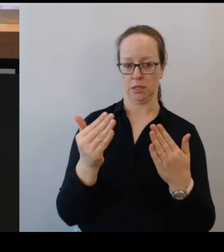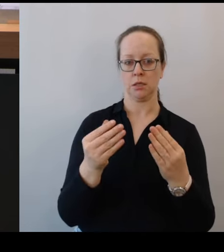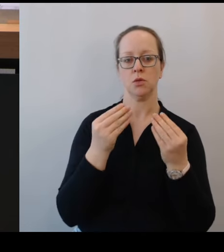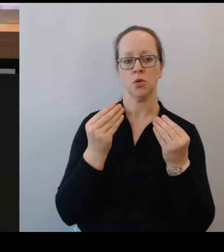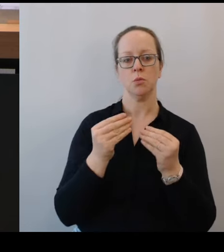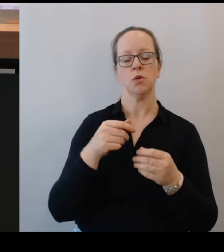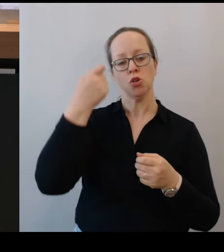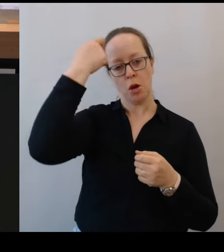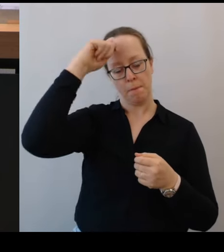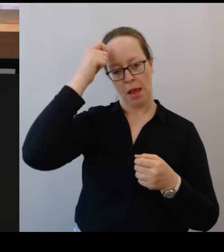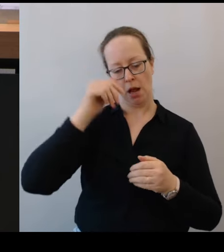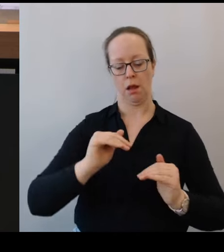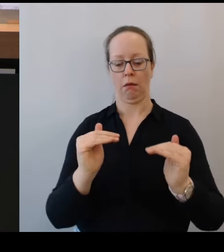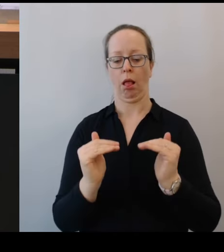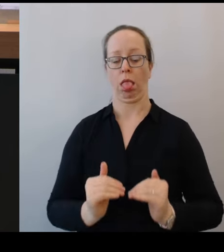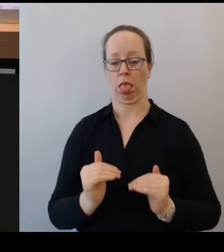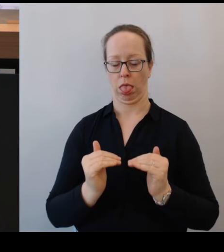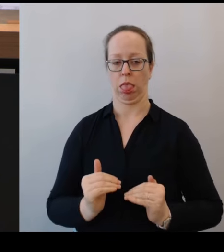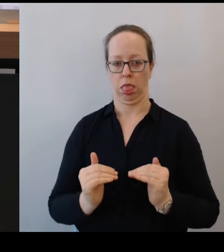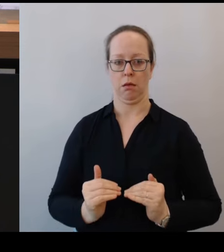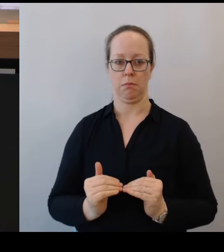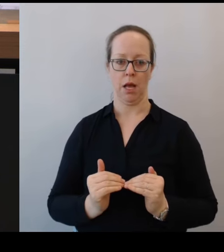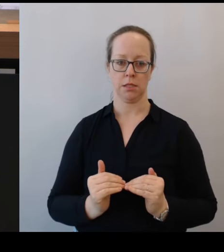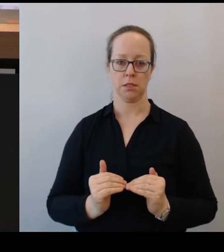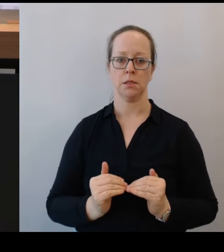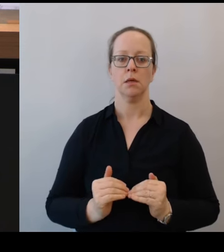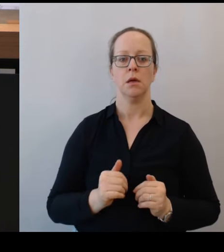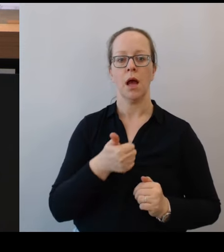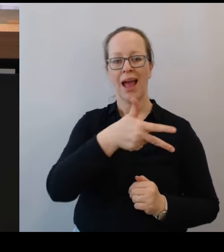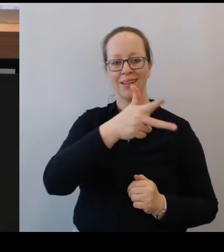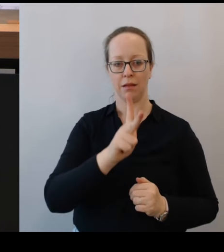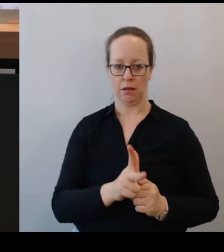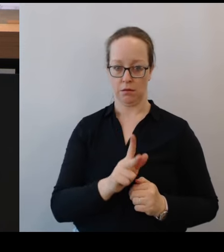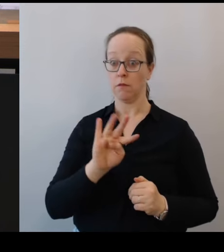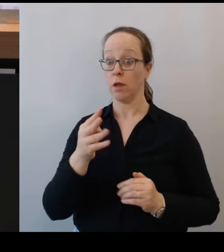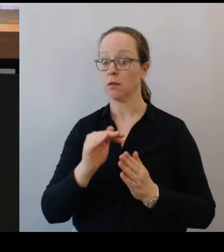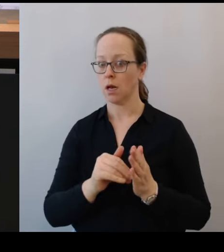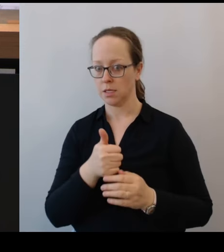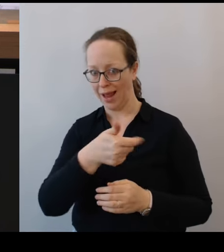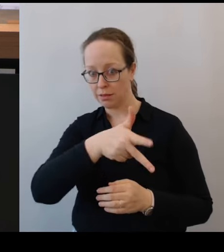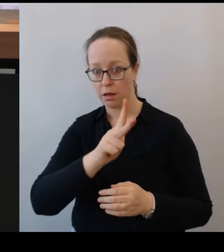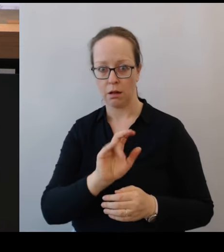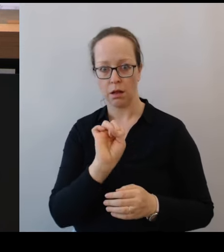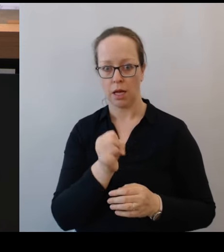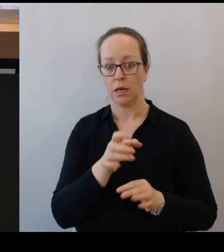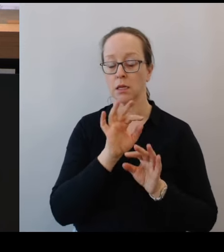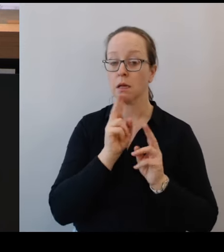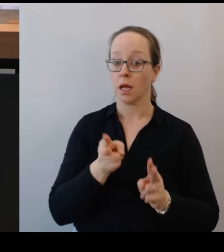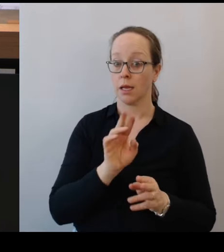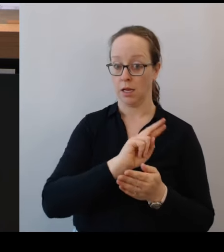Mit Frau Günther-Wünsch hat Berlin endlich eine Bildungssenatorin, die tatsächlich etwas von Bildung versteht.